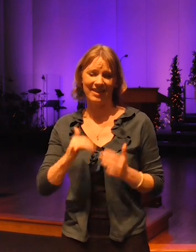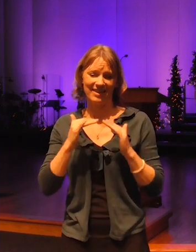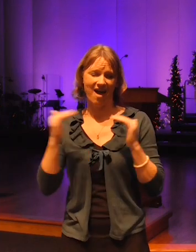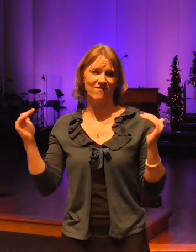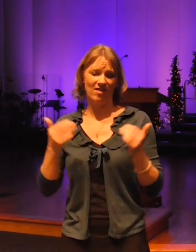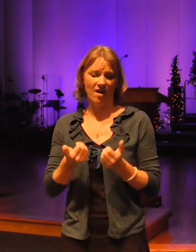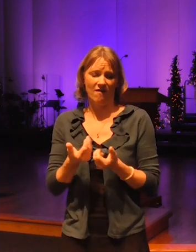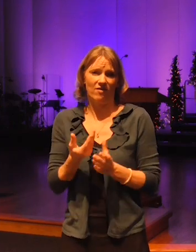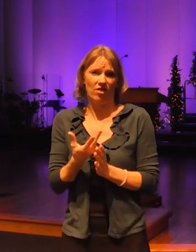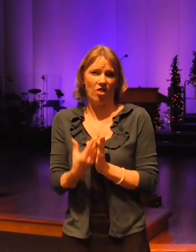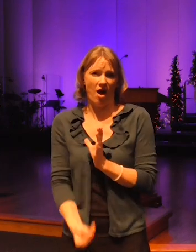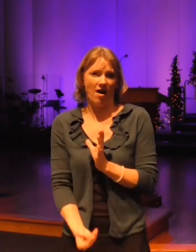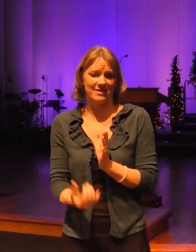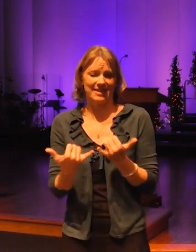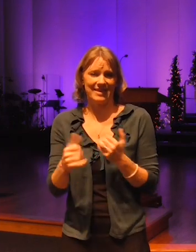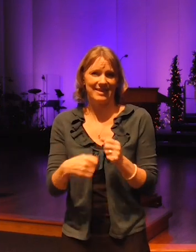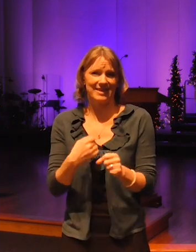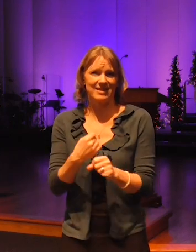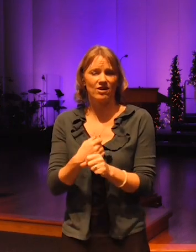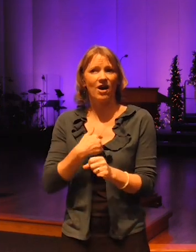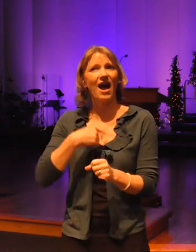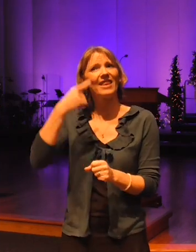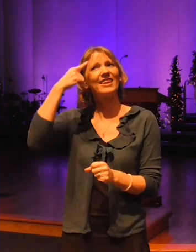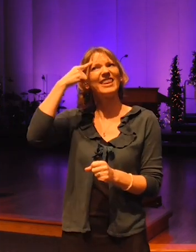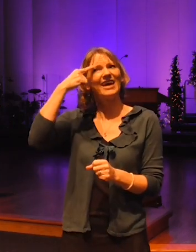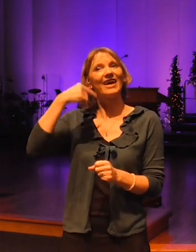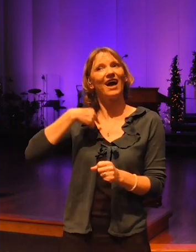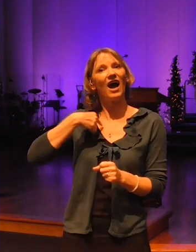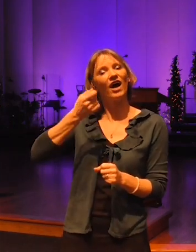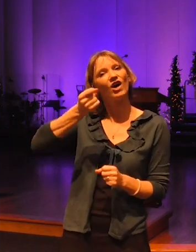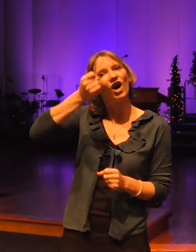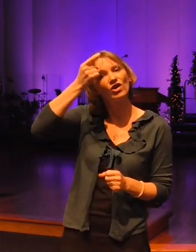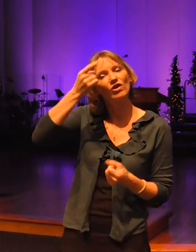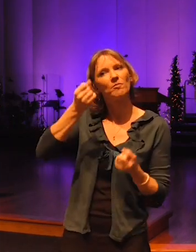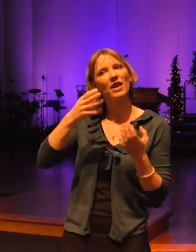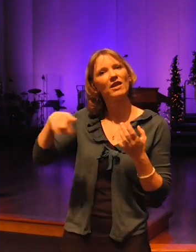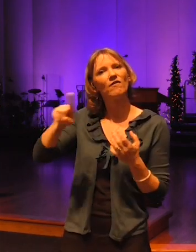que siempre entendí intelectualmente por lo que muchos de ustedes estaban pasando, pero ¡vaya! No